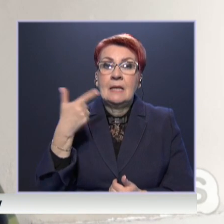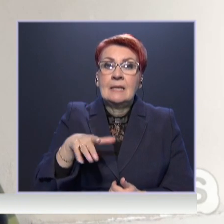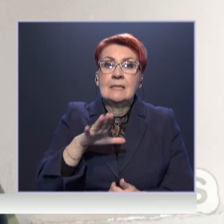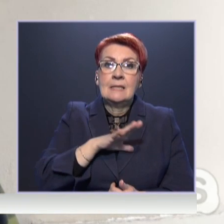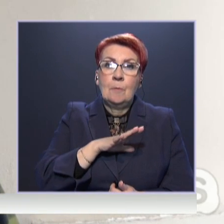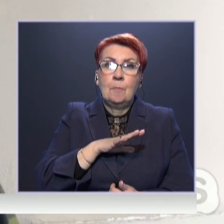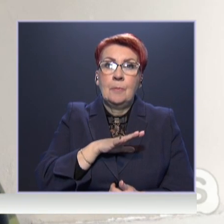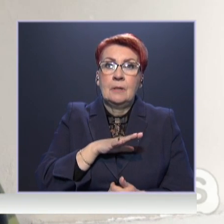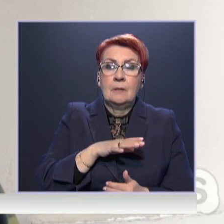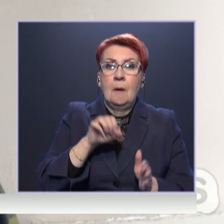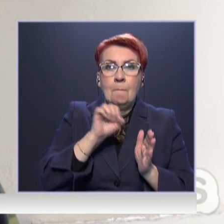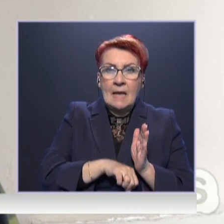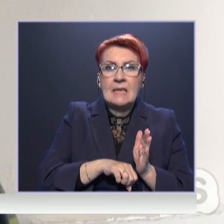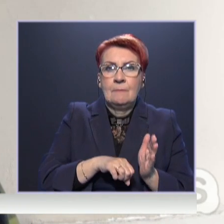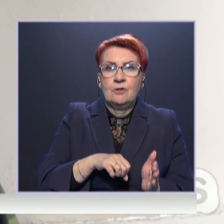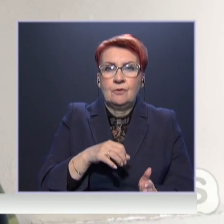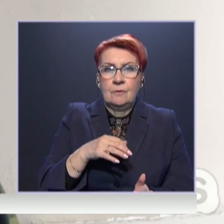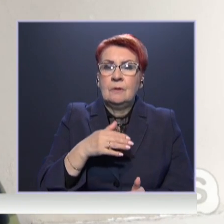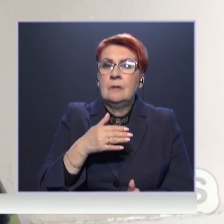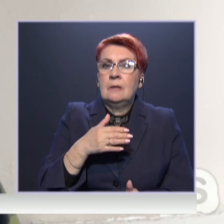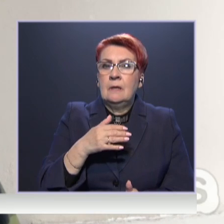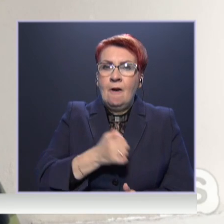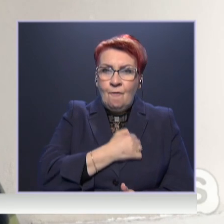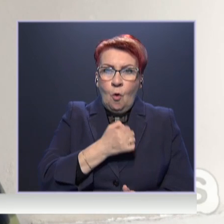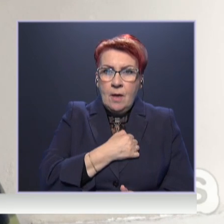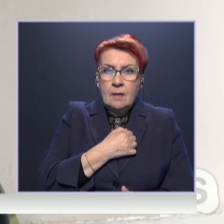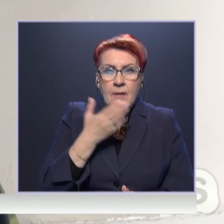советских воинов в том числе и украинцы в центре